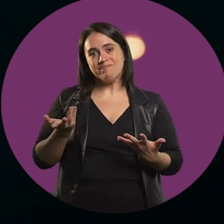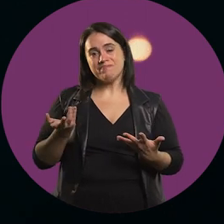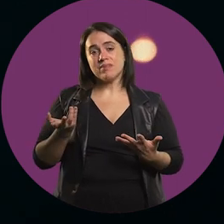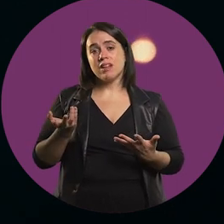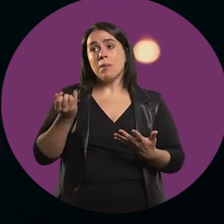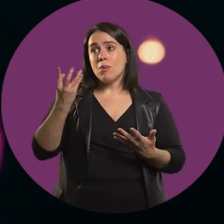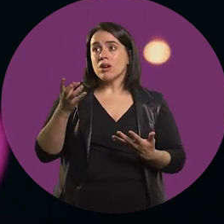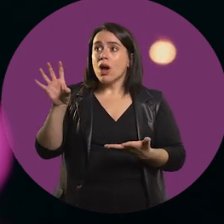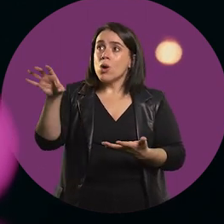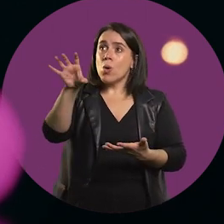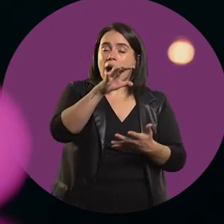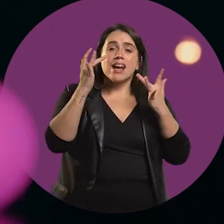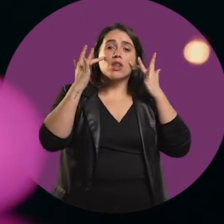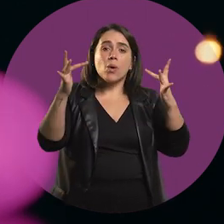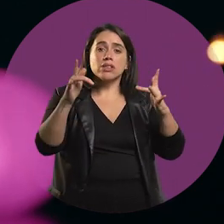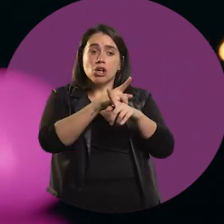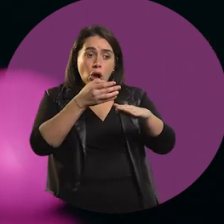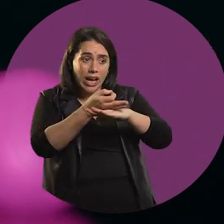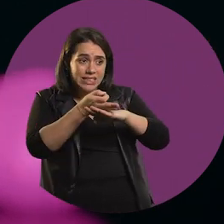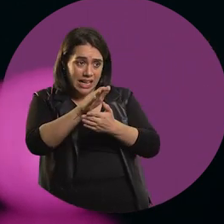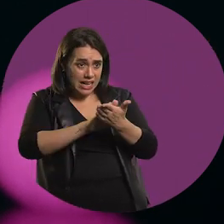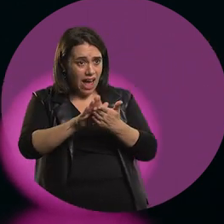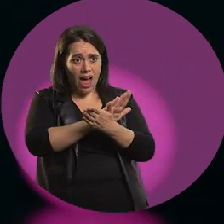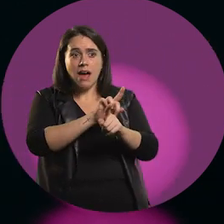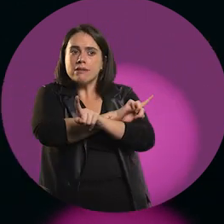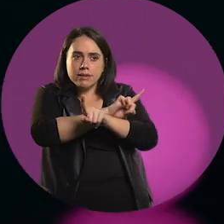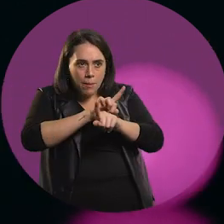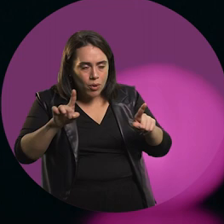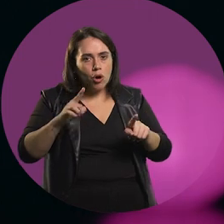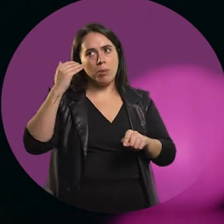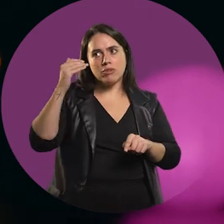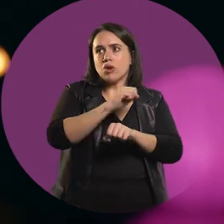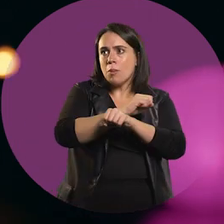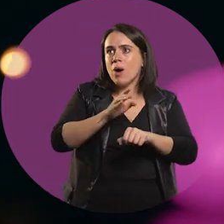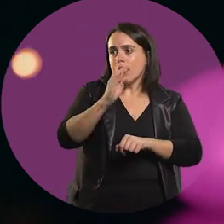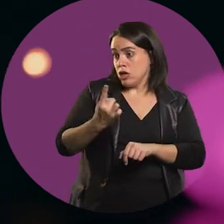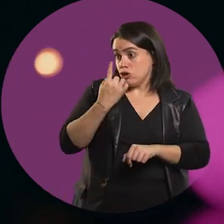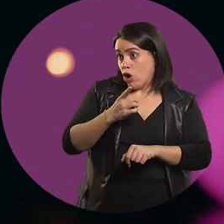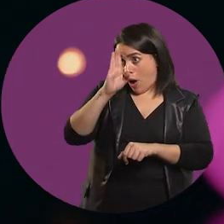porque si vos no ofrecés la formación y tampoco permitís que los docentes la tomen por su cuenta,